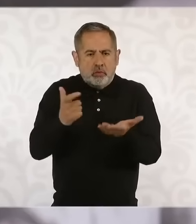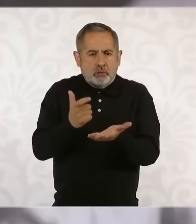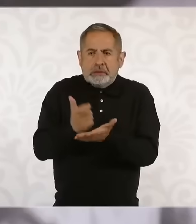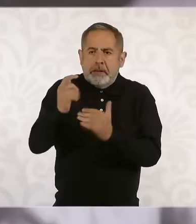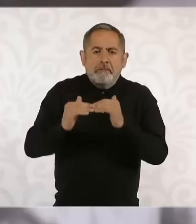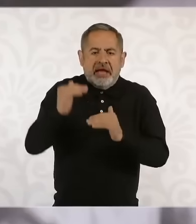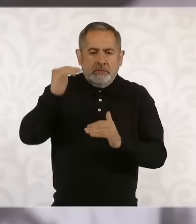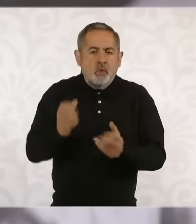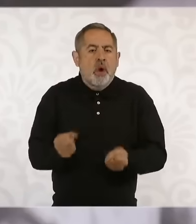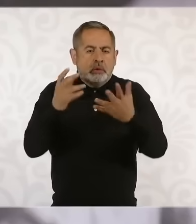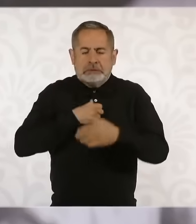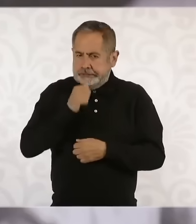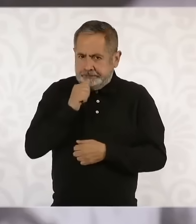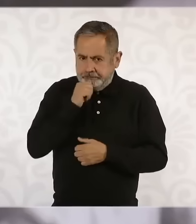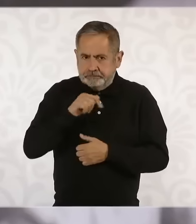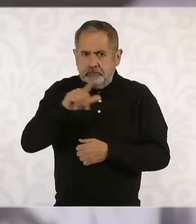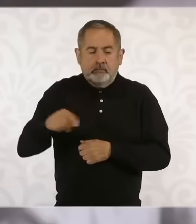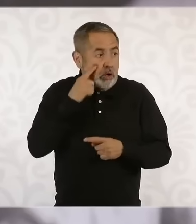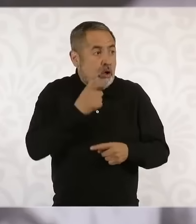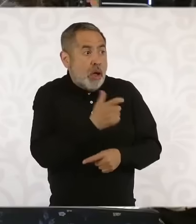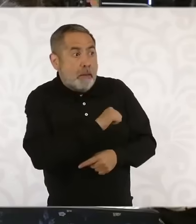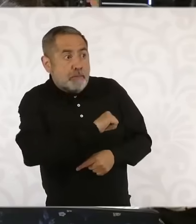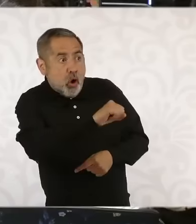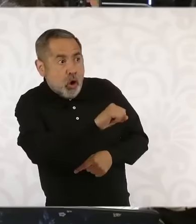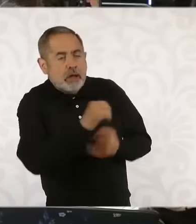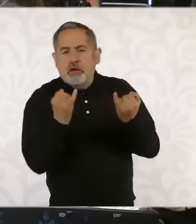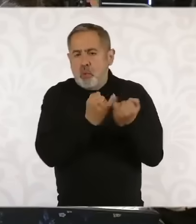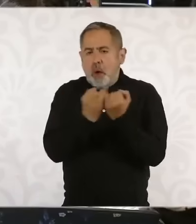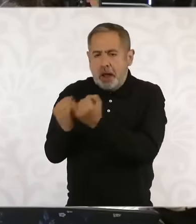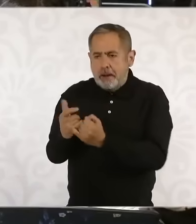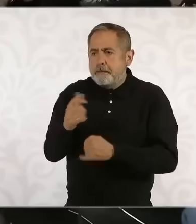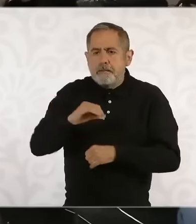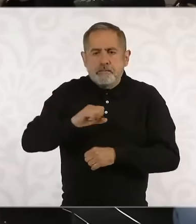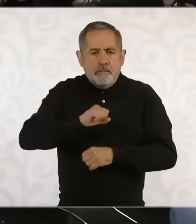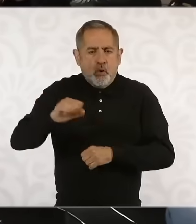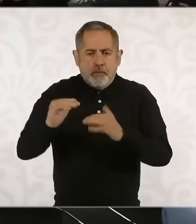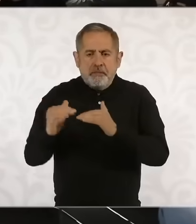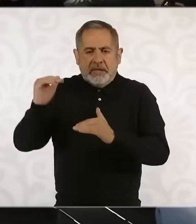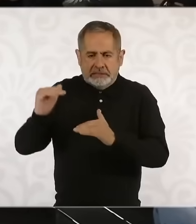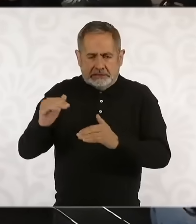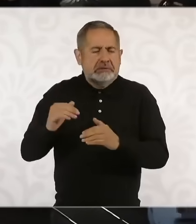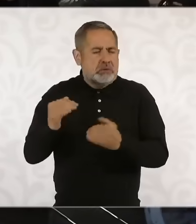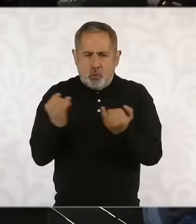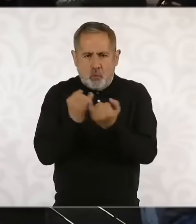pero por lo menos será la inflación. Vamos a cumplir con esa con ese cometido para la gente.